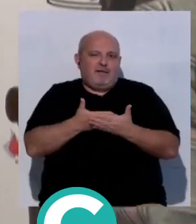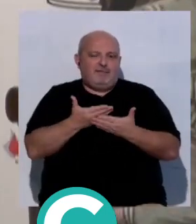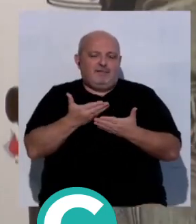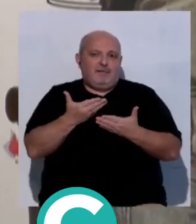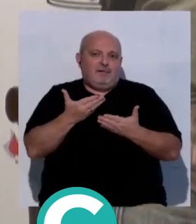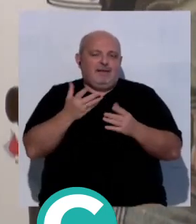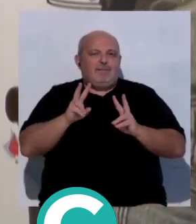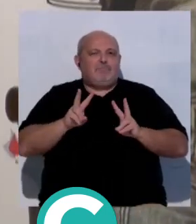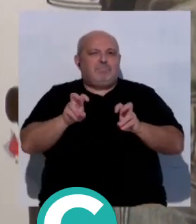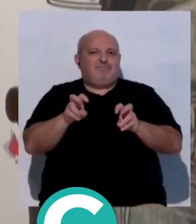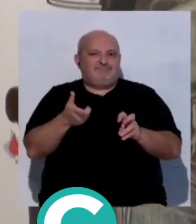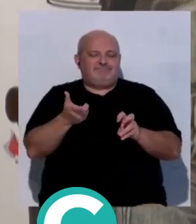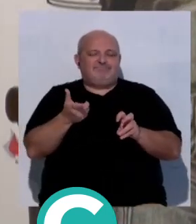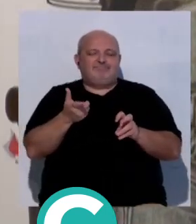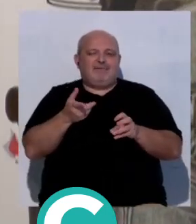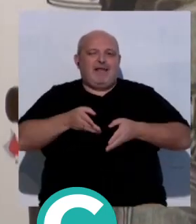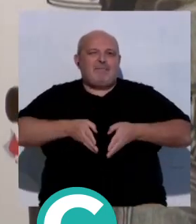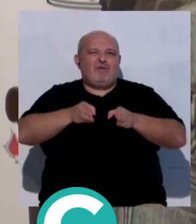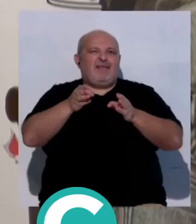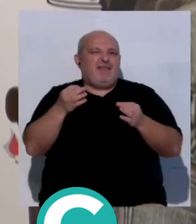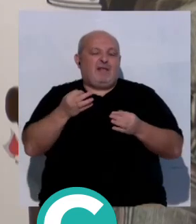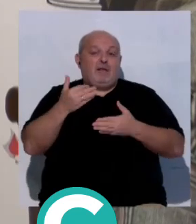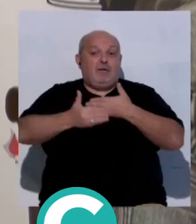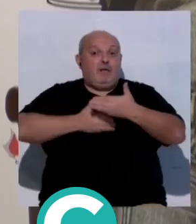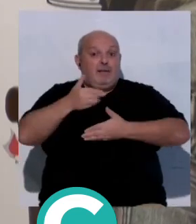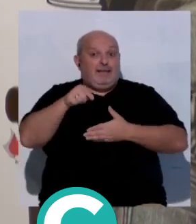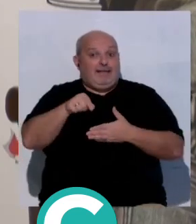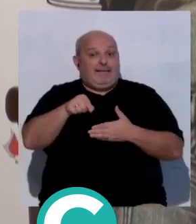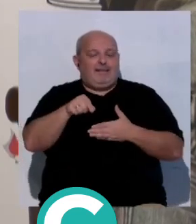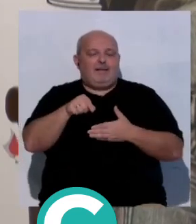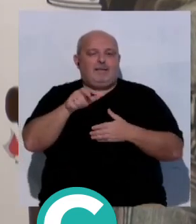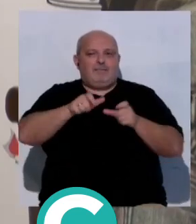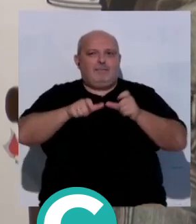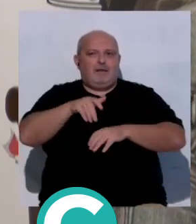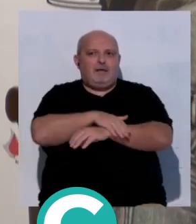iniciar el camino para algo que a la larga para las propias administraciones más económico que es